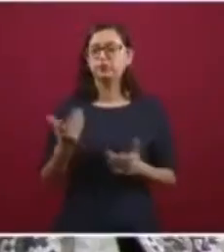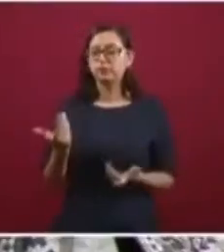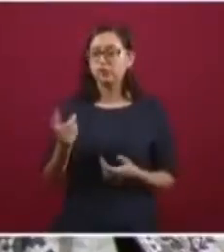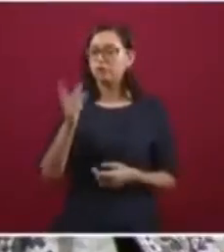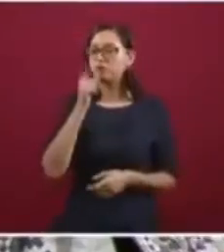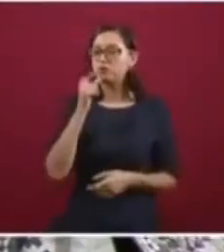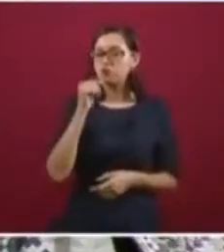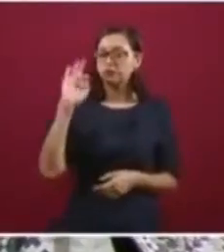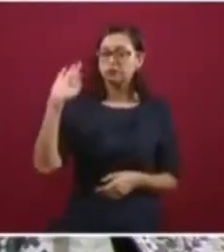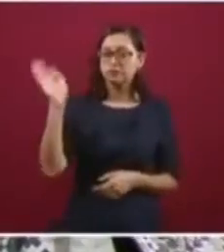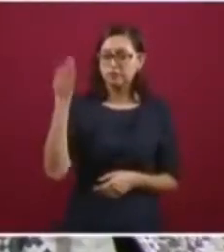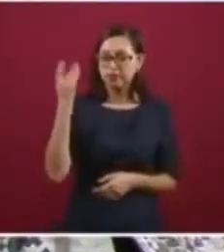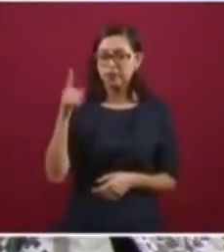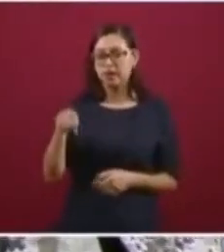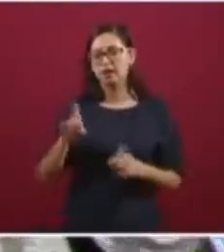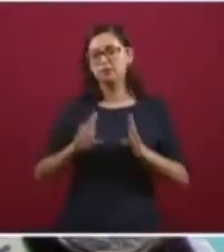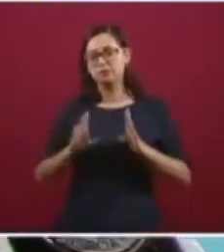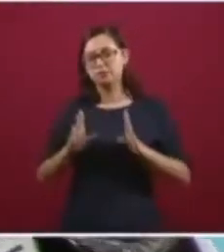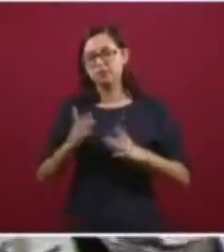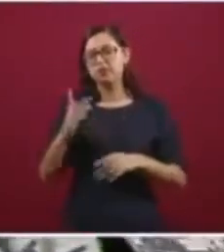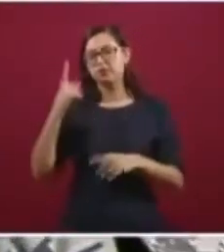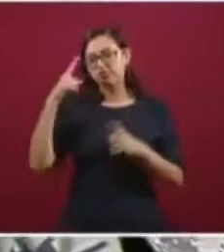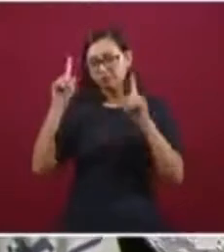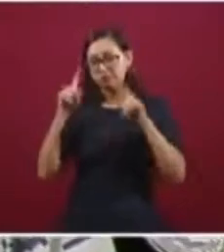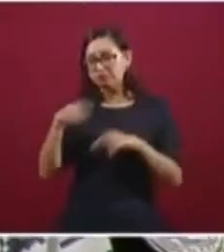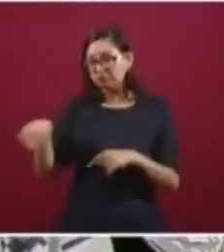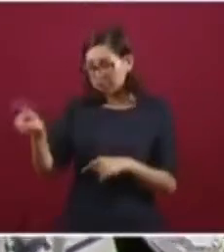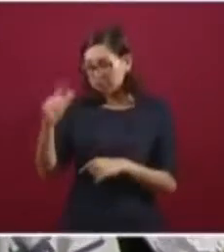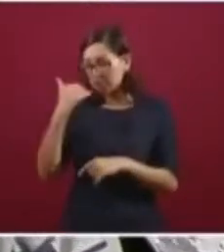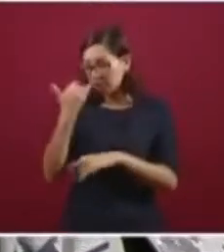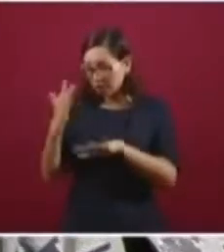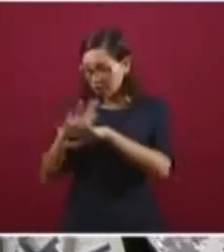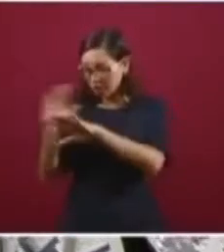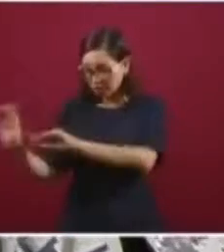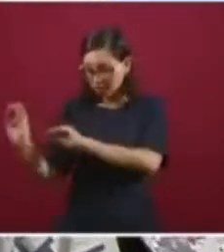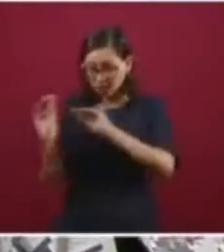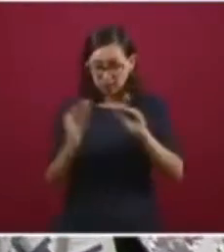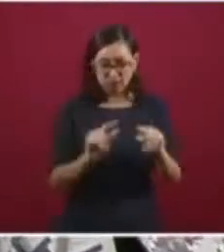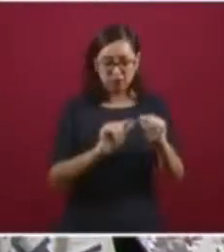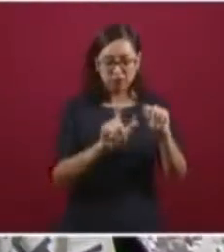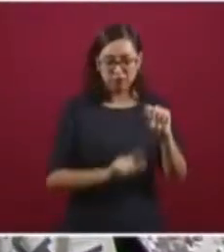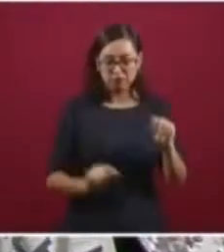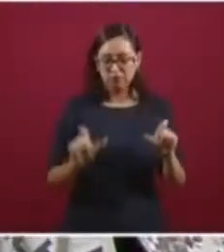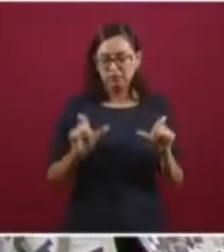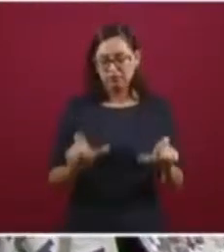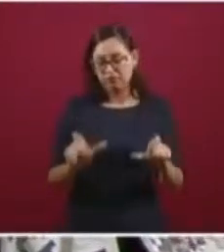un examen médico y físico. Están ahí los efectivos a los cuales se les ha aplicado